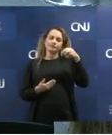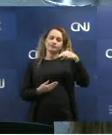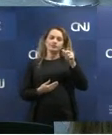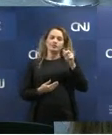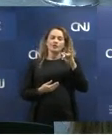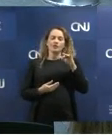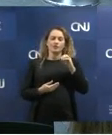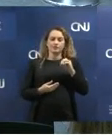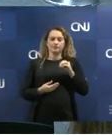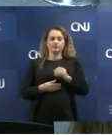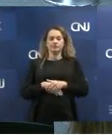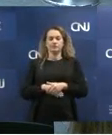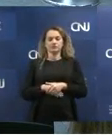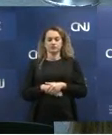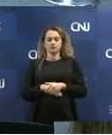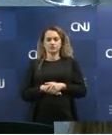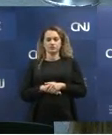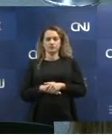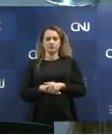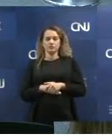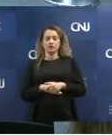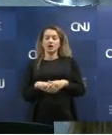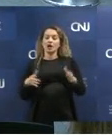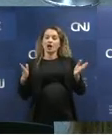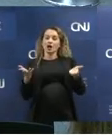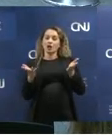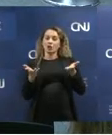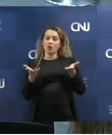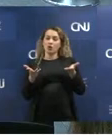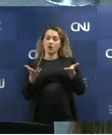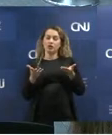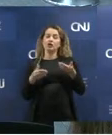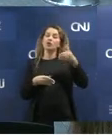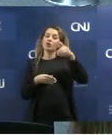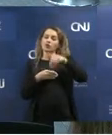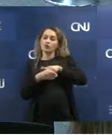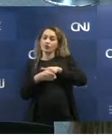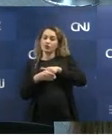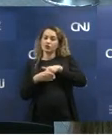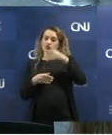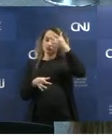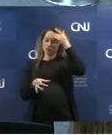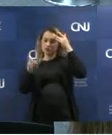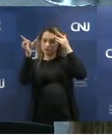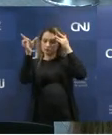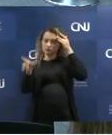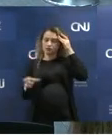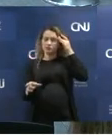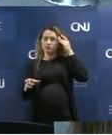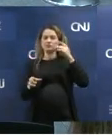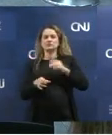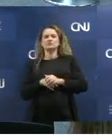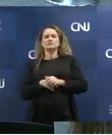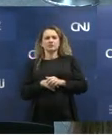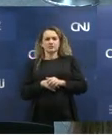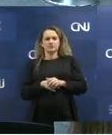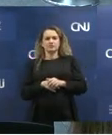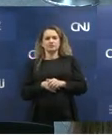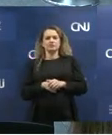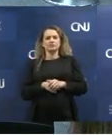Agora como vota a Vossa Excelência? Pois não o presidente. O lado ruim de votar por